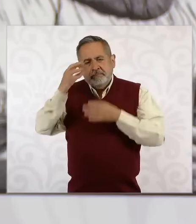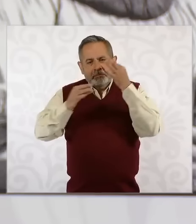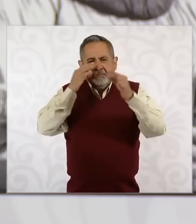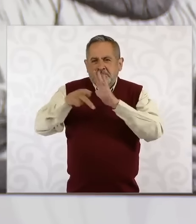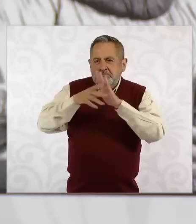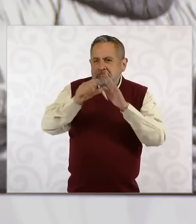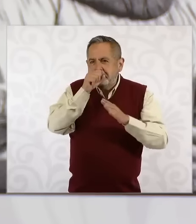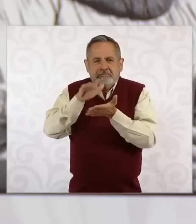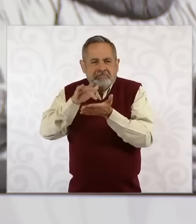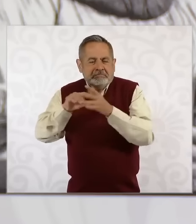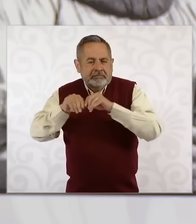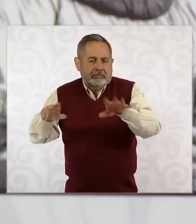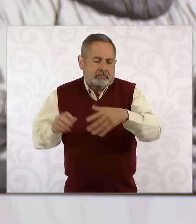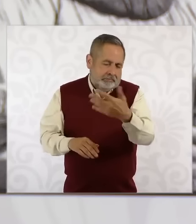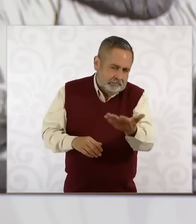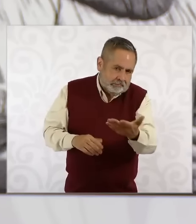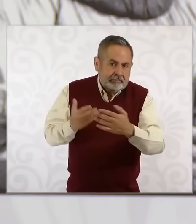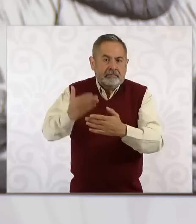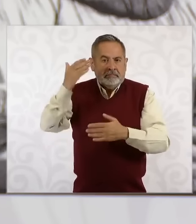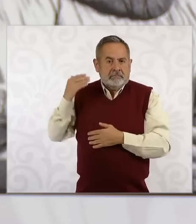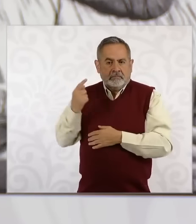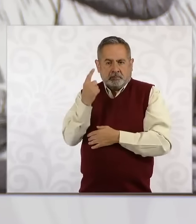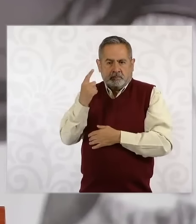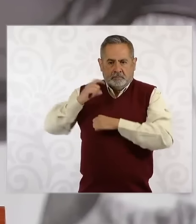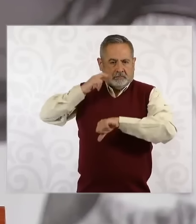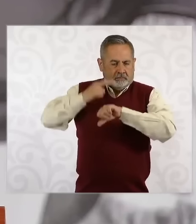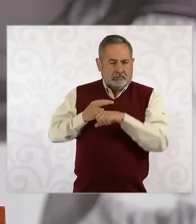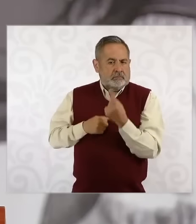a diferencia de antes que había solo un responsable, pues ahora hemos dividido